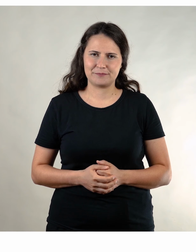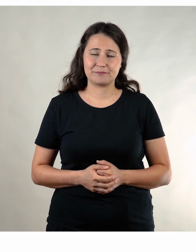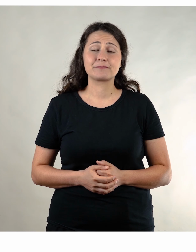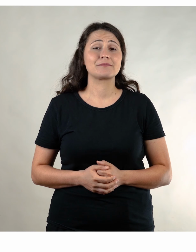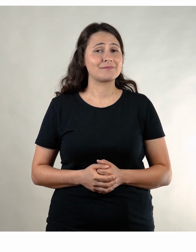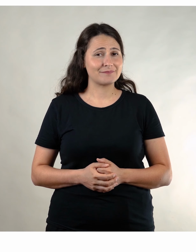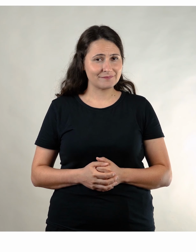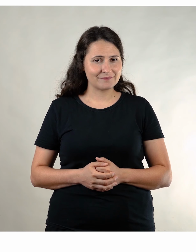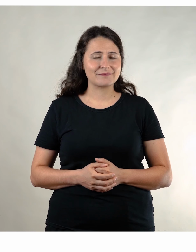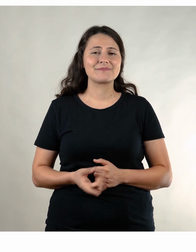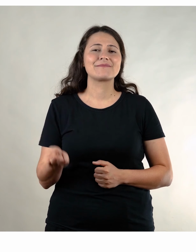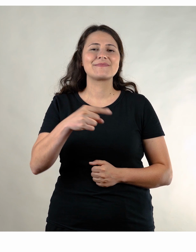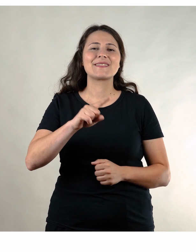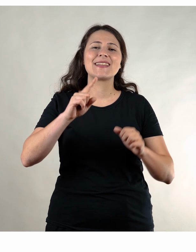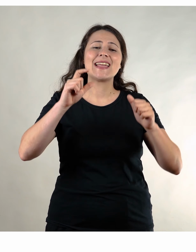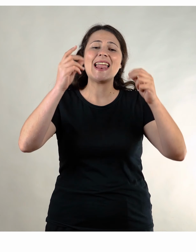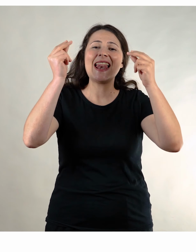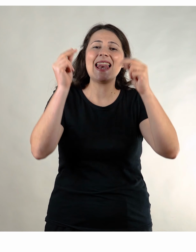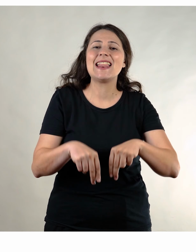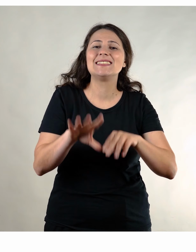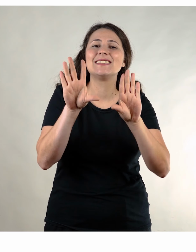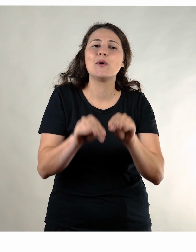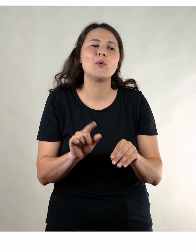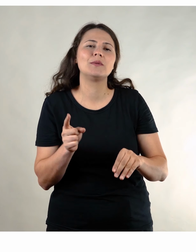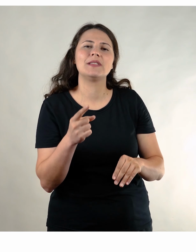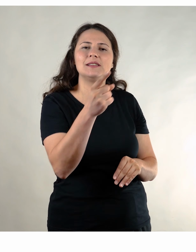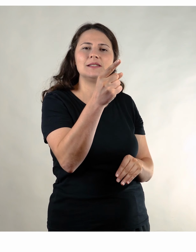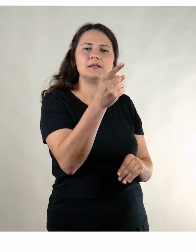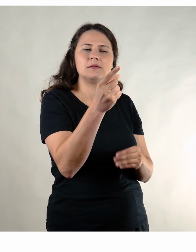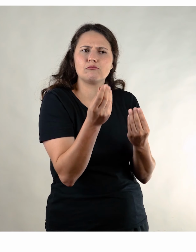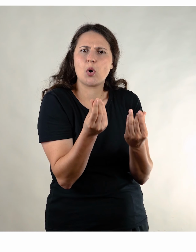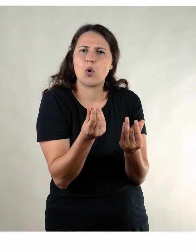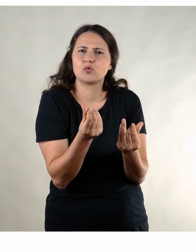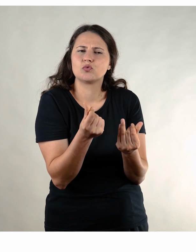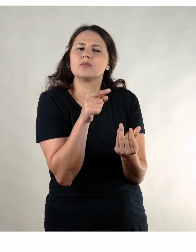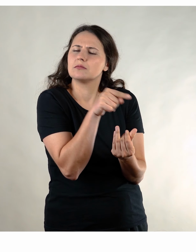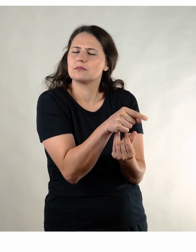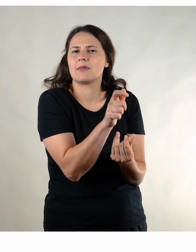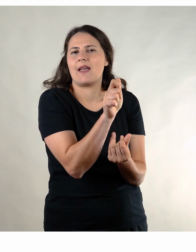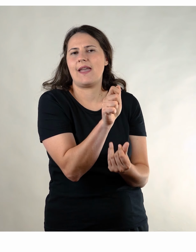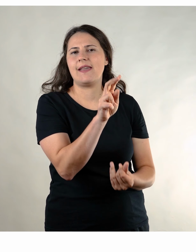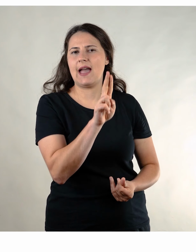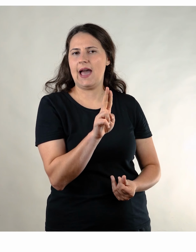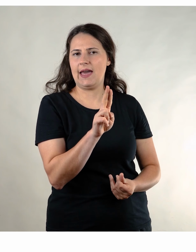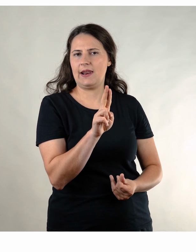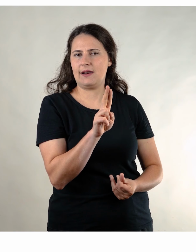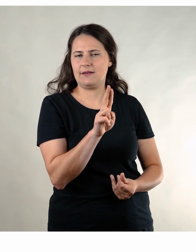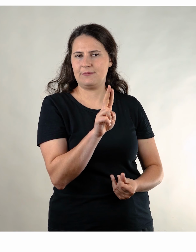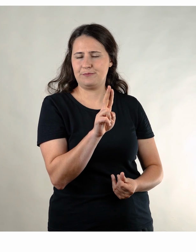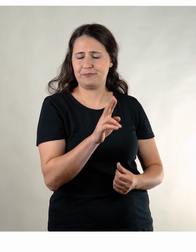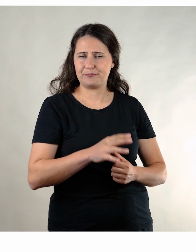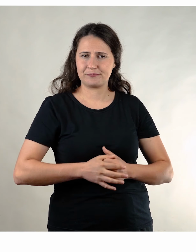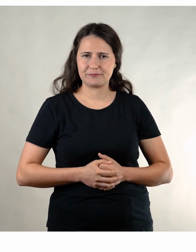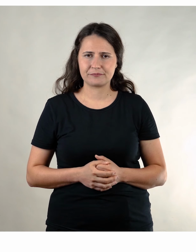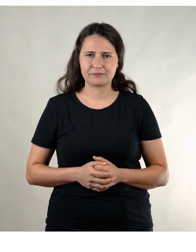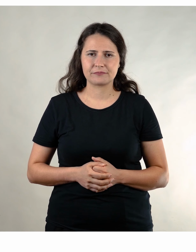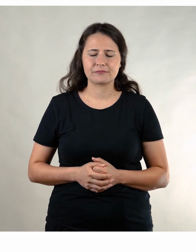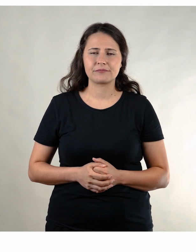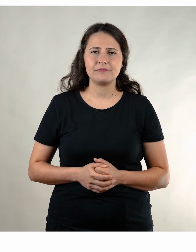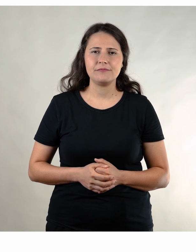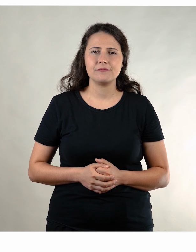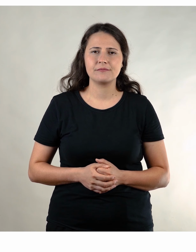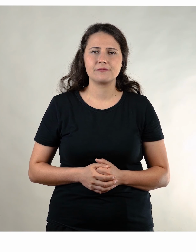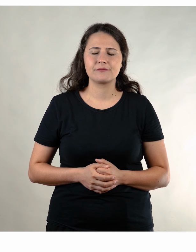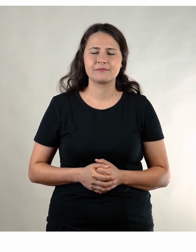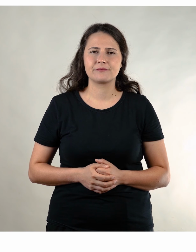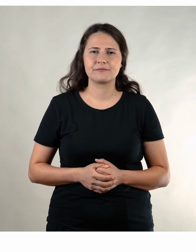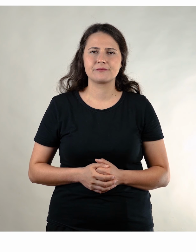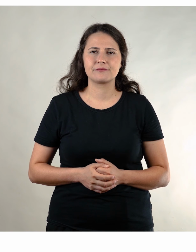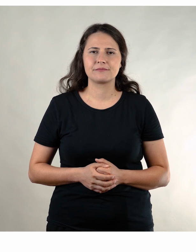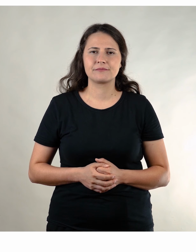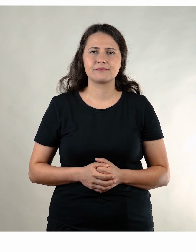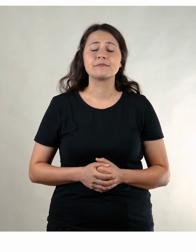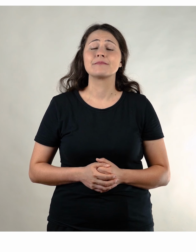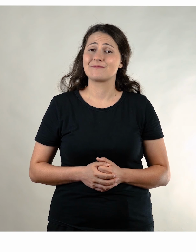Ταξιδιωτικές λύσεις επαυξημένης πραγματικότητας και το Μετασύμπαν